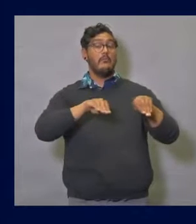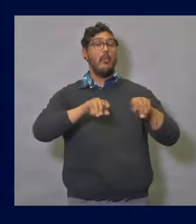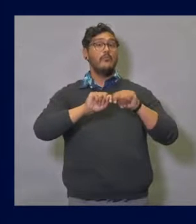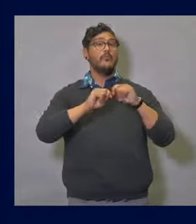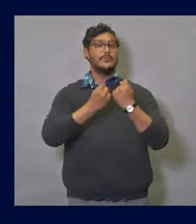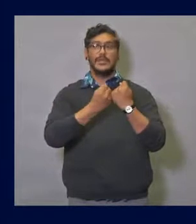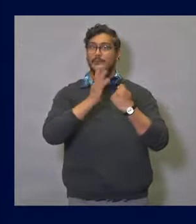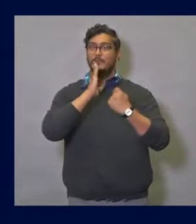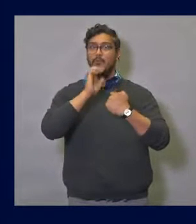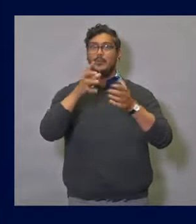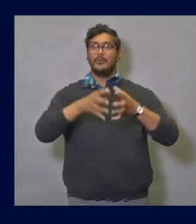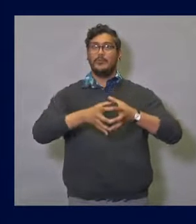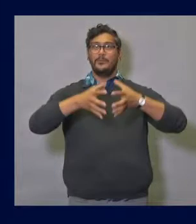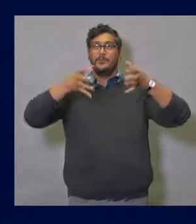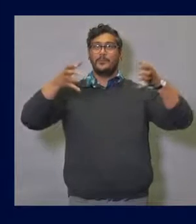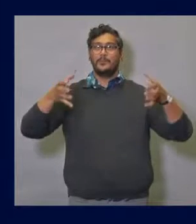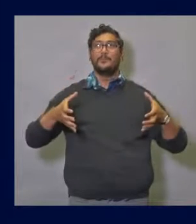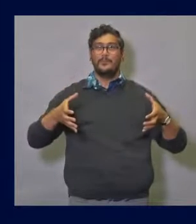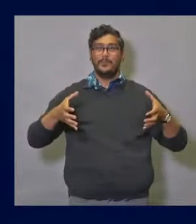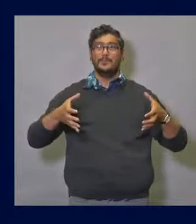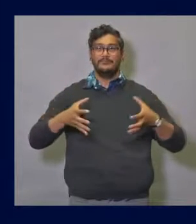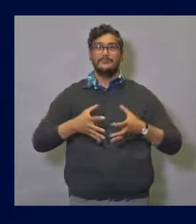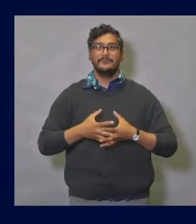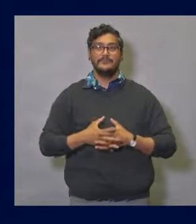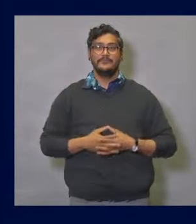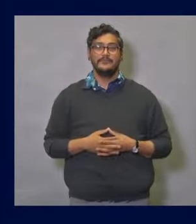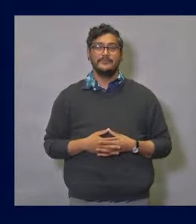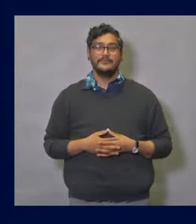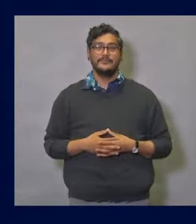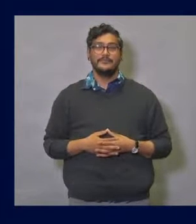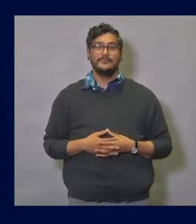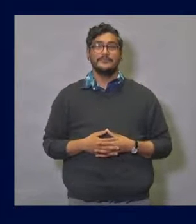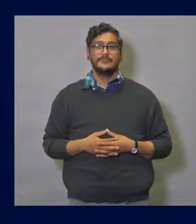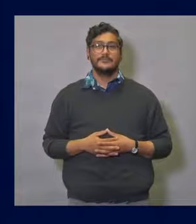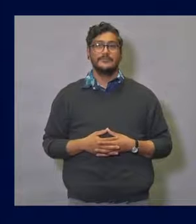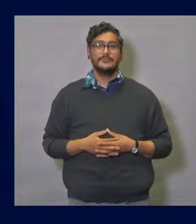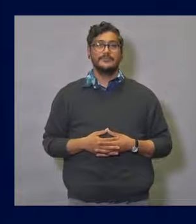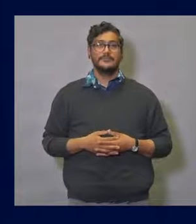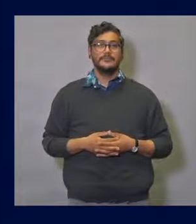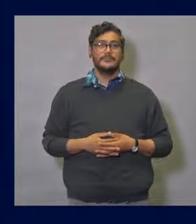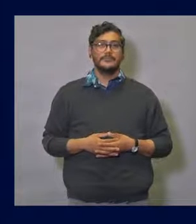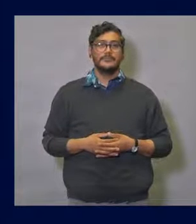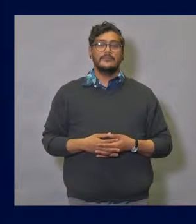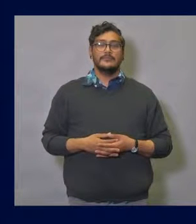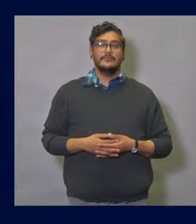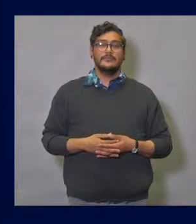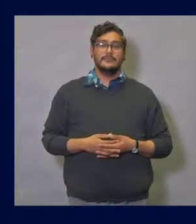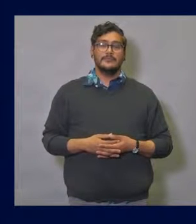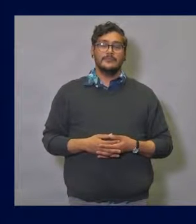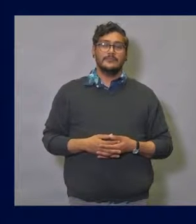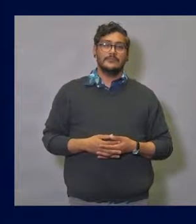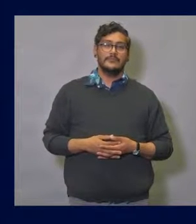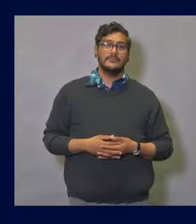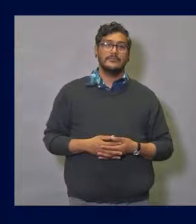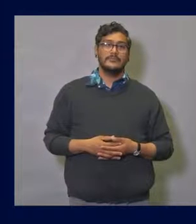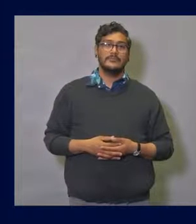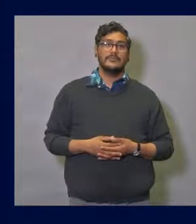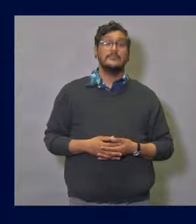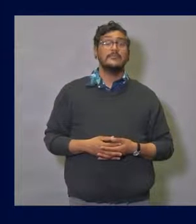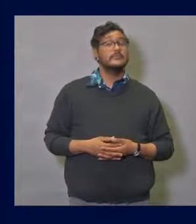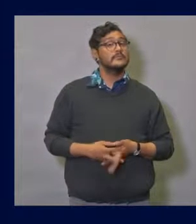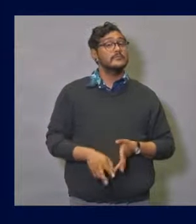EN LAS PRÓXIMAS SEMANAS SE